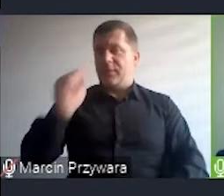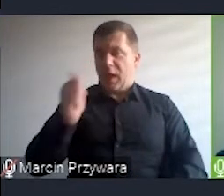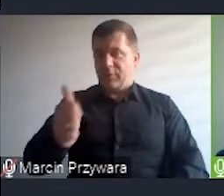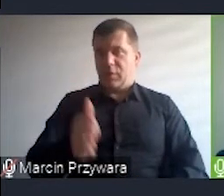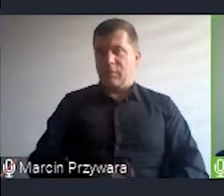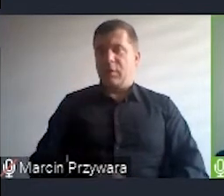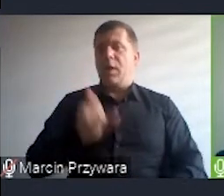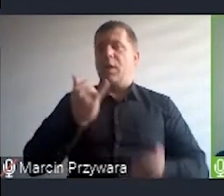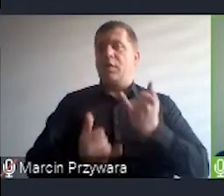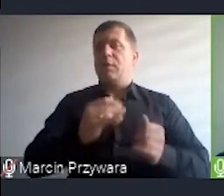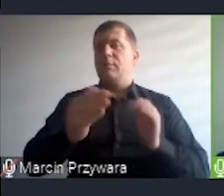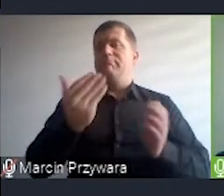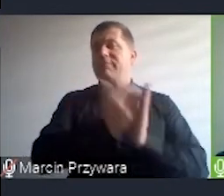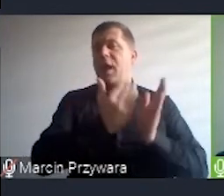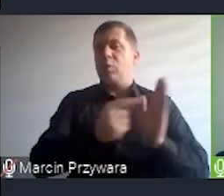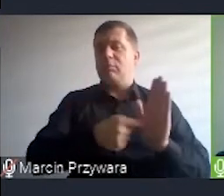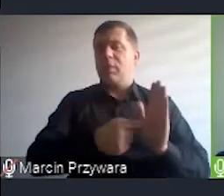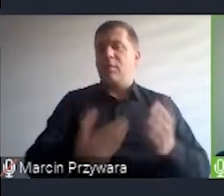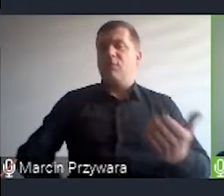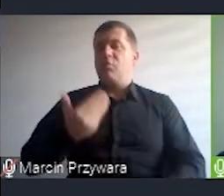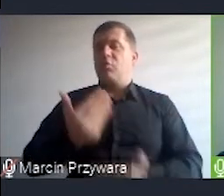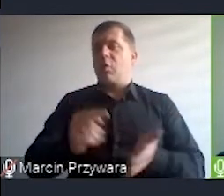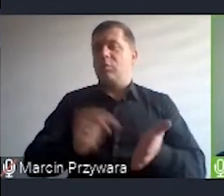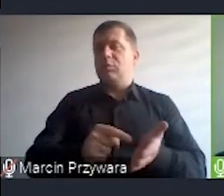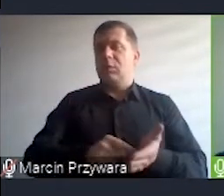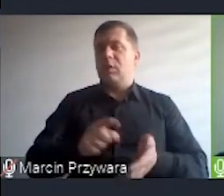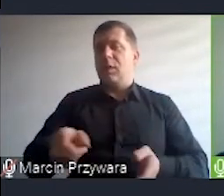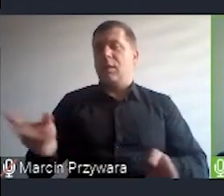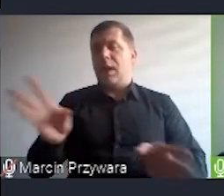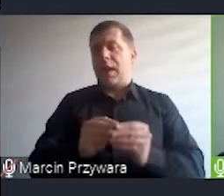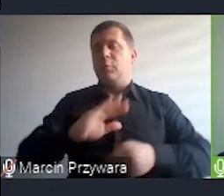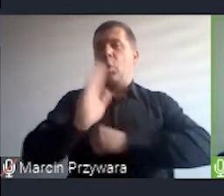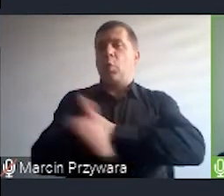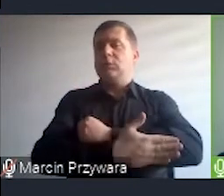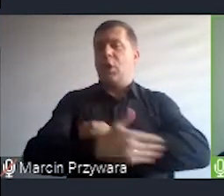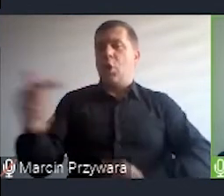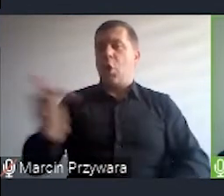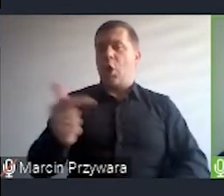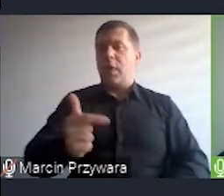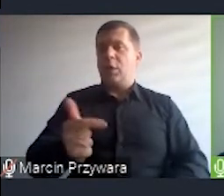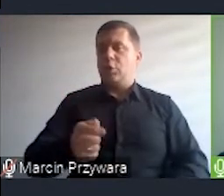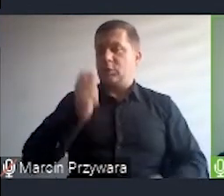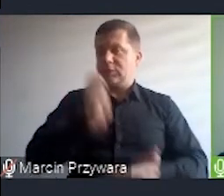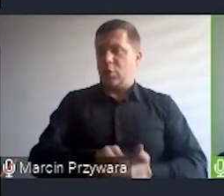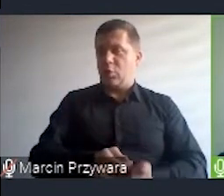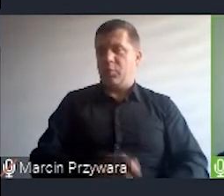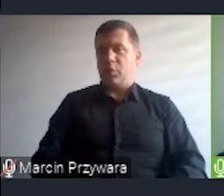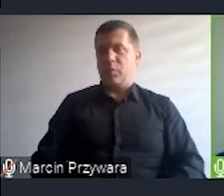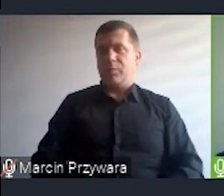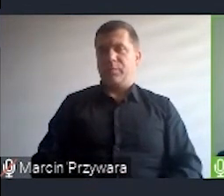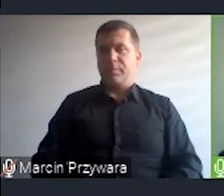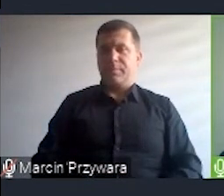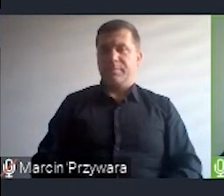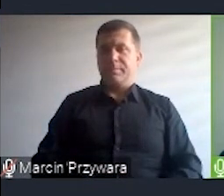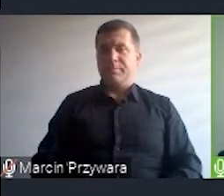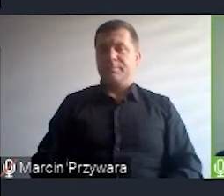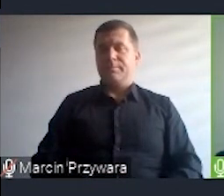pod warunkiem wskazania we wniosku z uzasadnieniem konieczności zakupu.